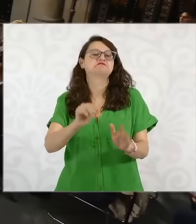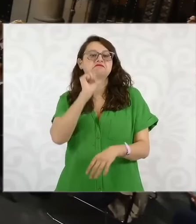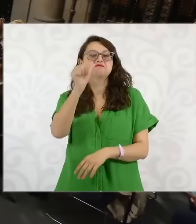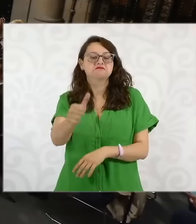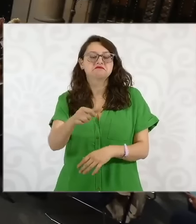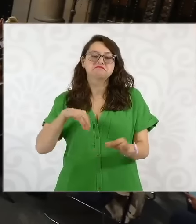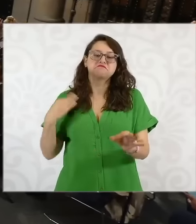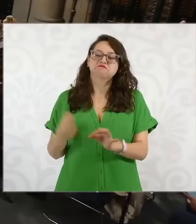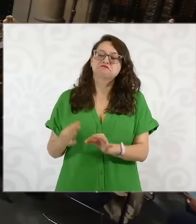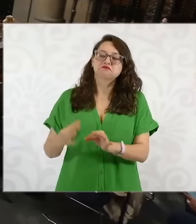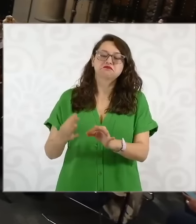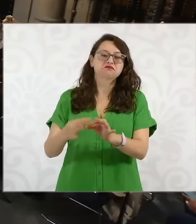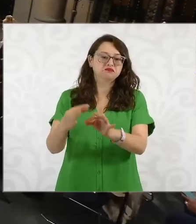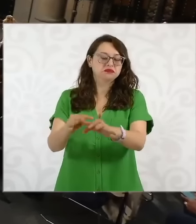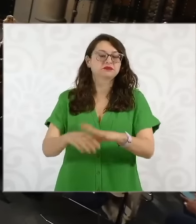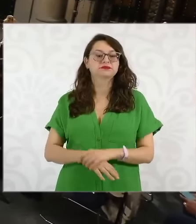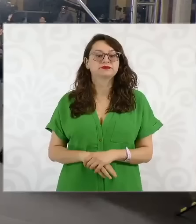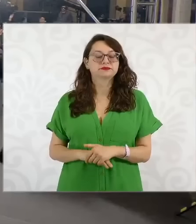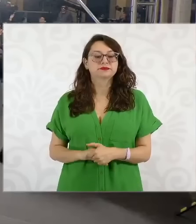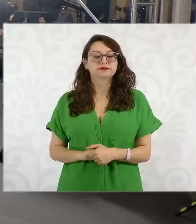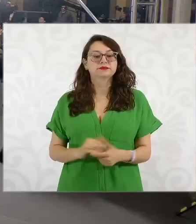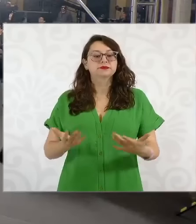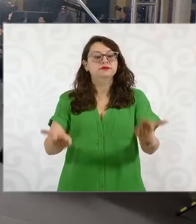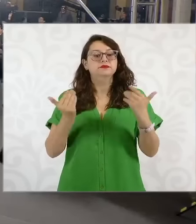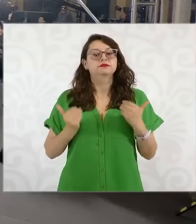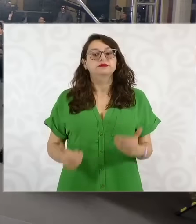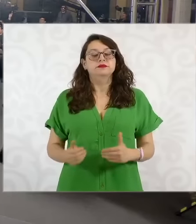Bueno, listo. Vamos. E a ver, Carlos,